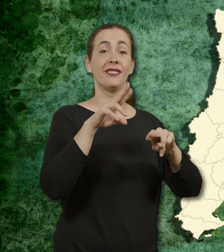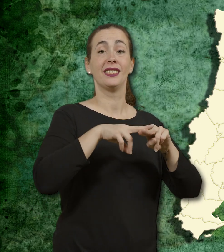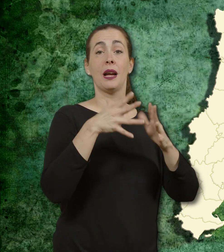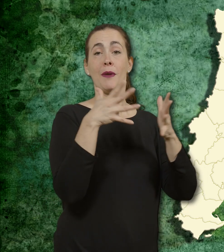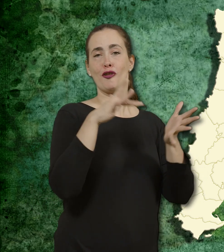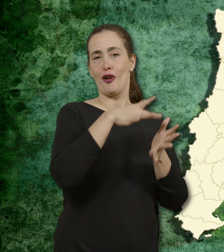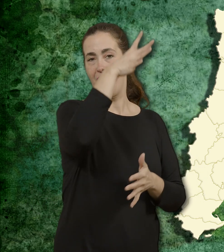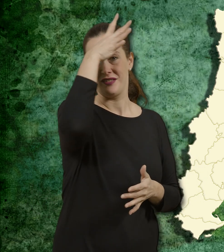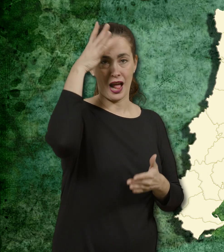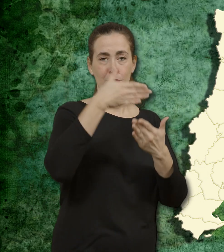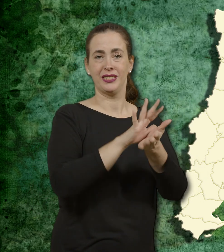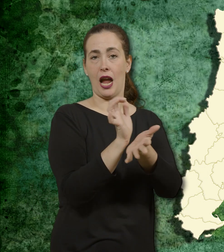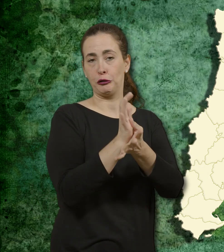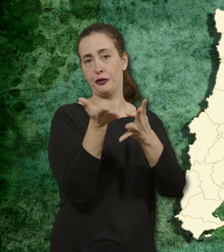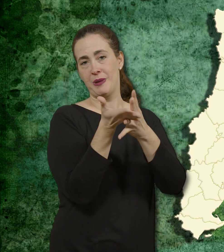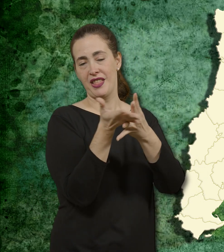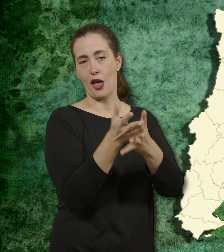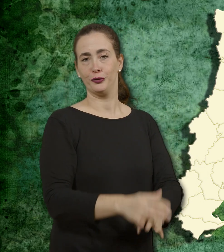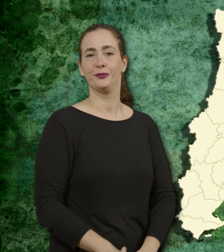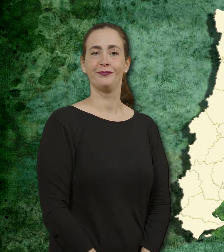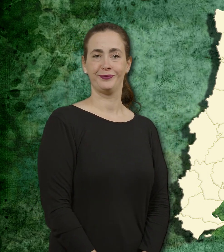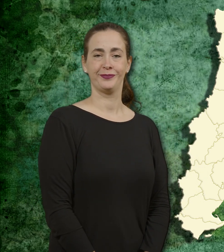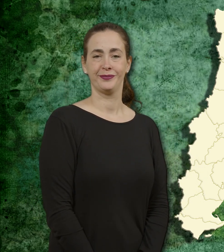Festa major d’estiu, a mitjans d’agost.